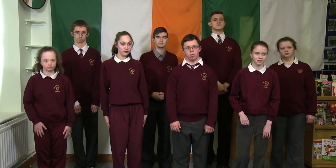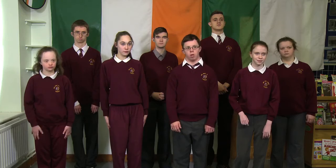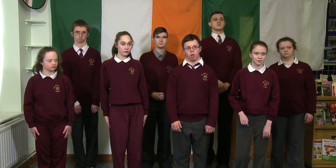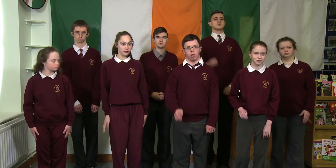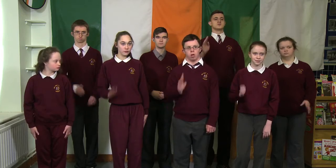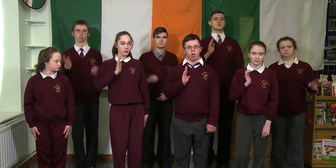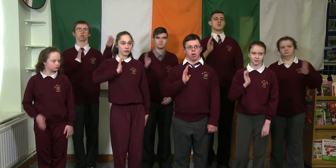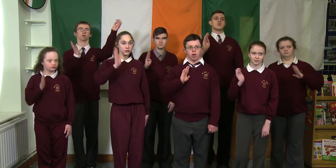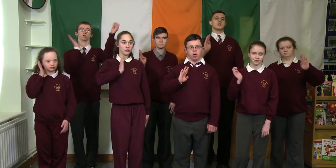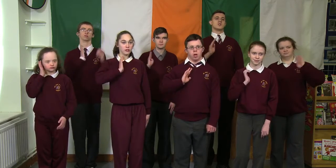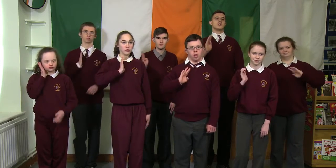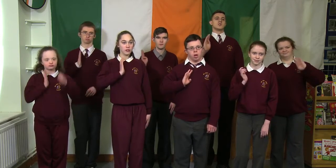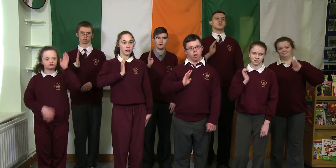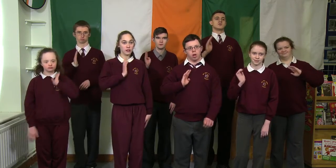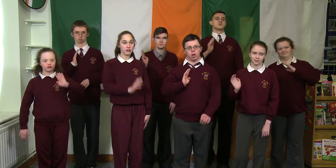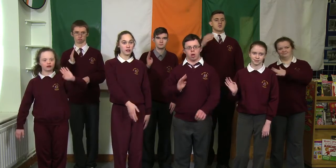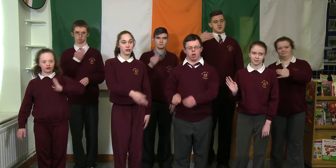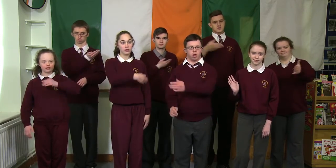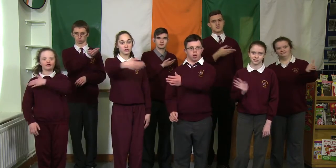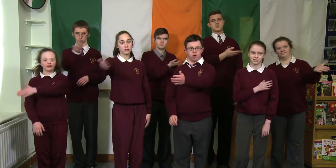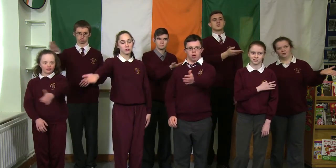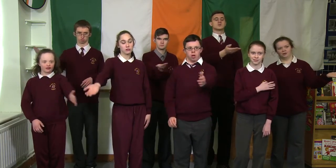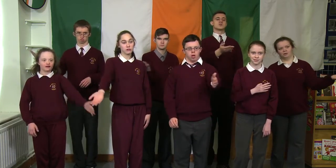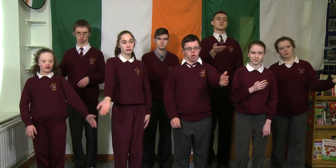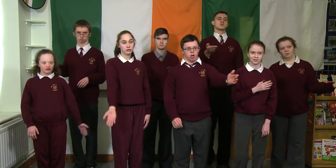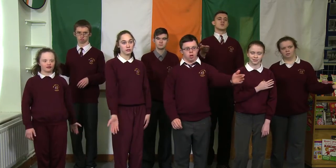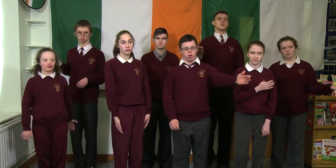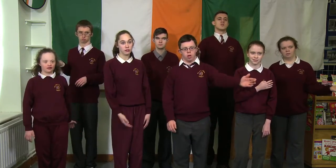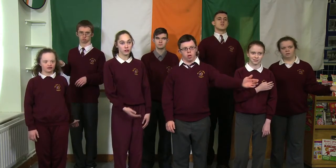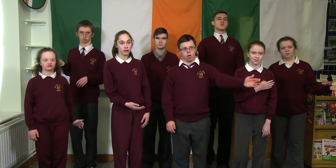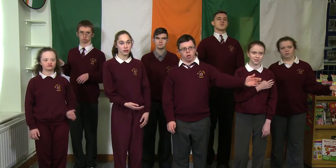Sinne Fianna fáil